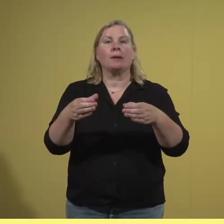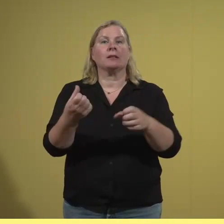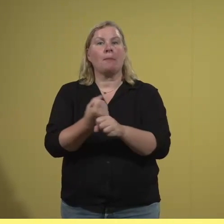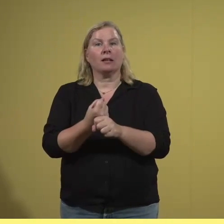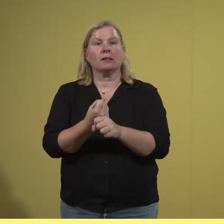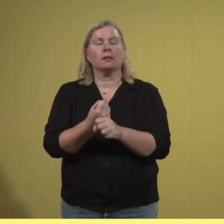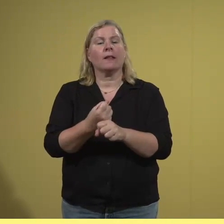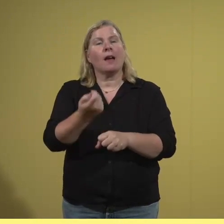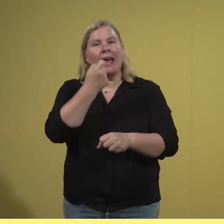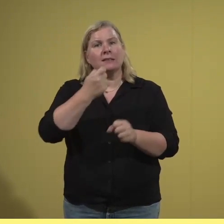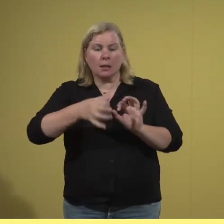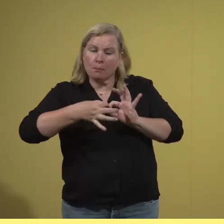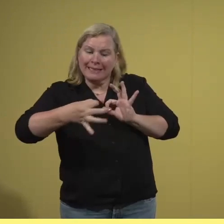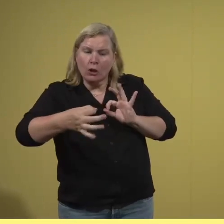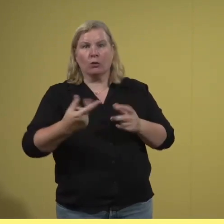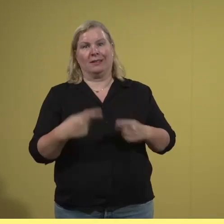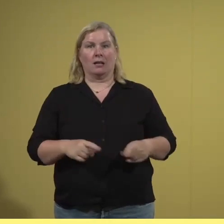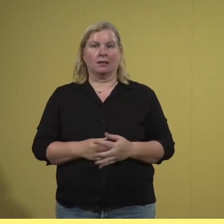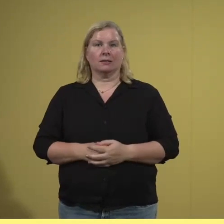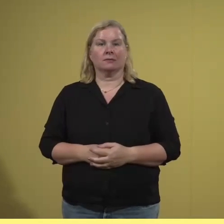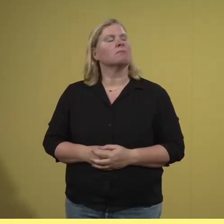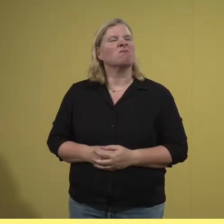wenn man das gemeinsam gekocht hat. Das zum Einen.